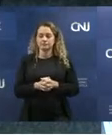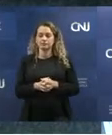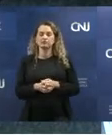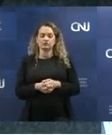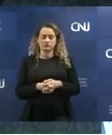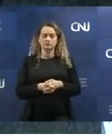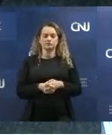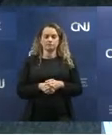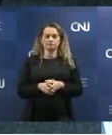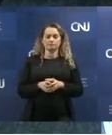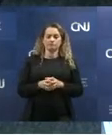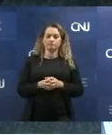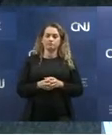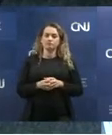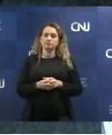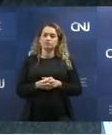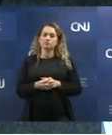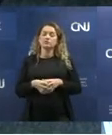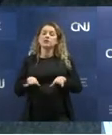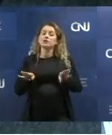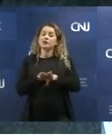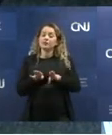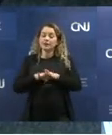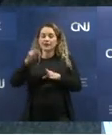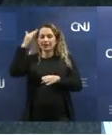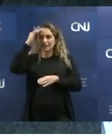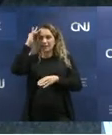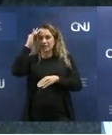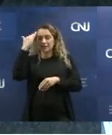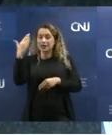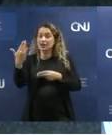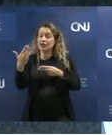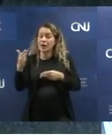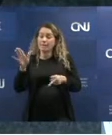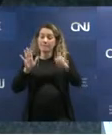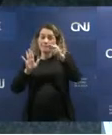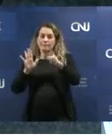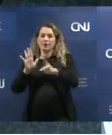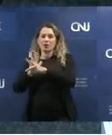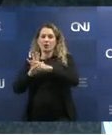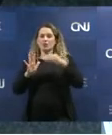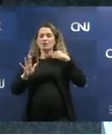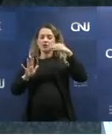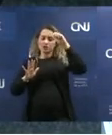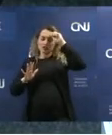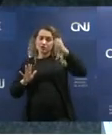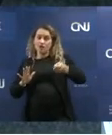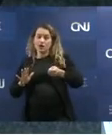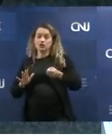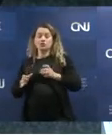Impende considerar também que foi a própria magistrada quem determinou a soltura do acusado após tomar conhecimento da situação,